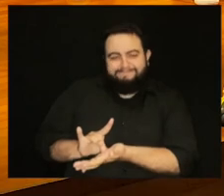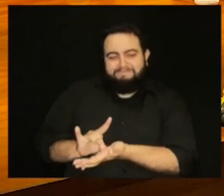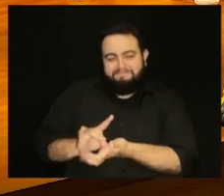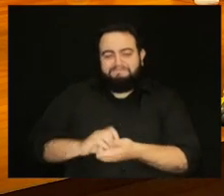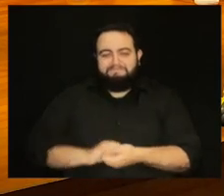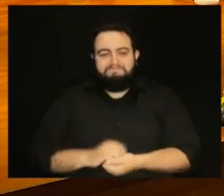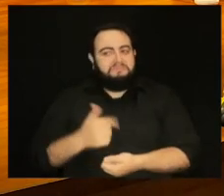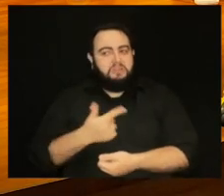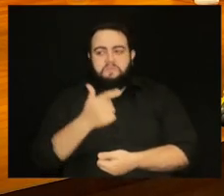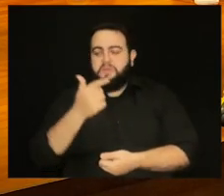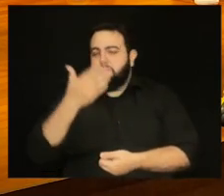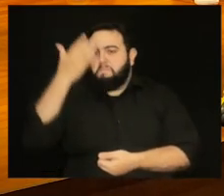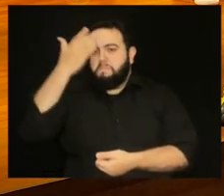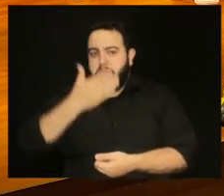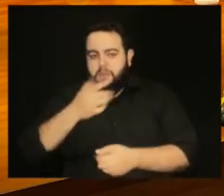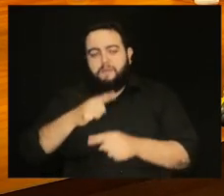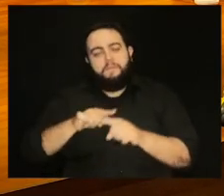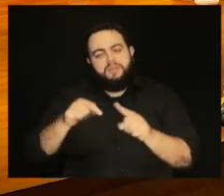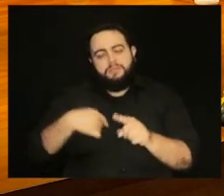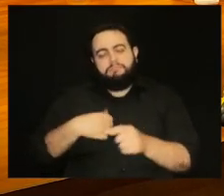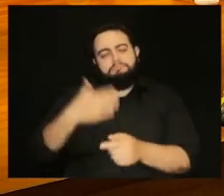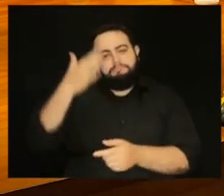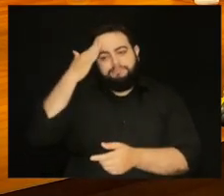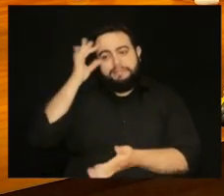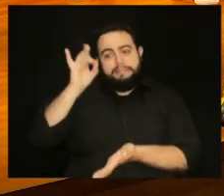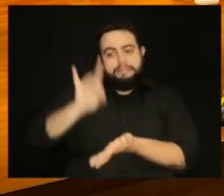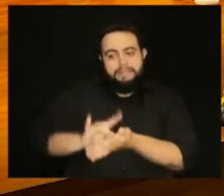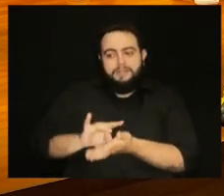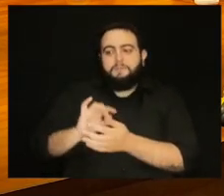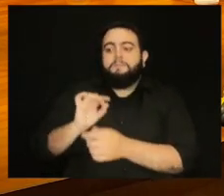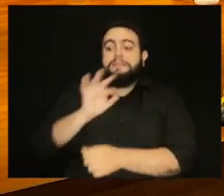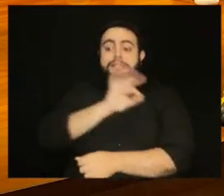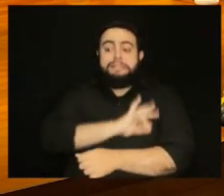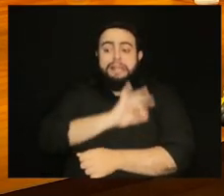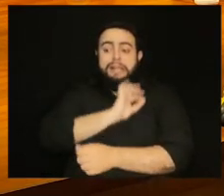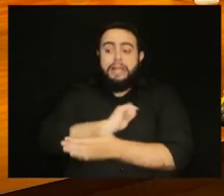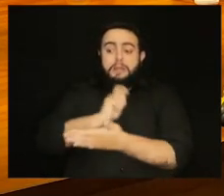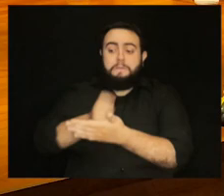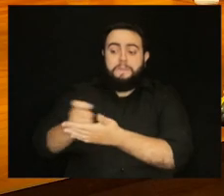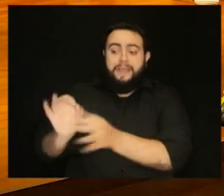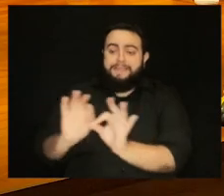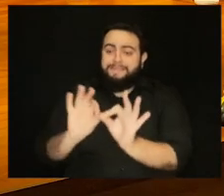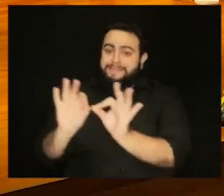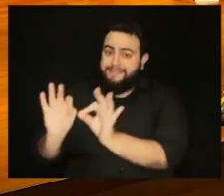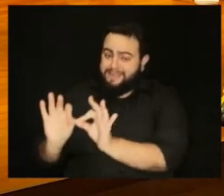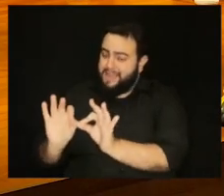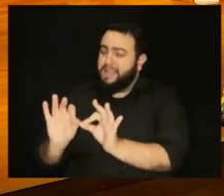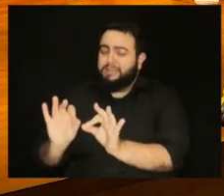eu não tenho provas mas eu tenho convicção que ele não pagava ninguém, ele não devia pagar ninguém. E